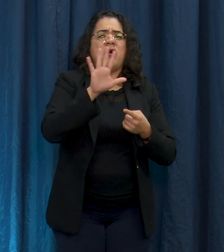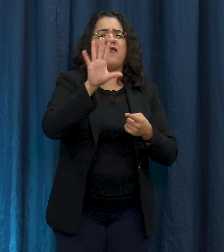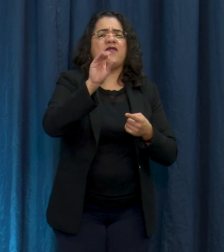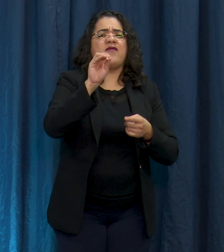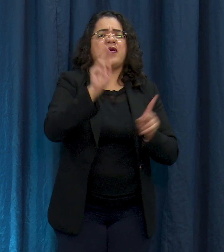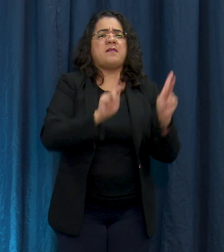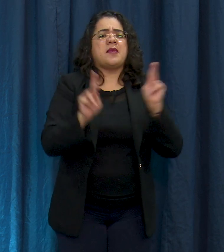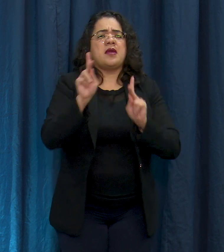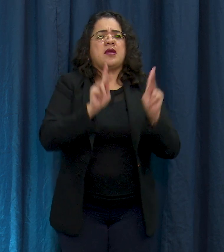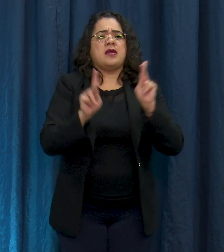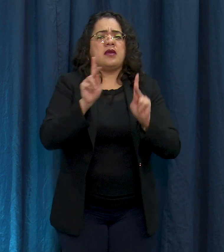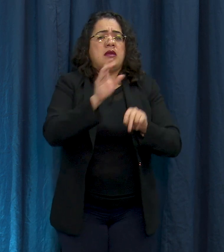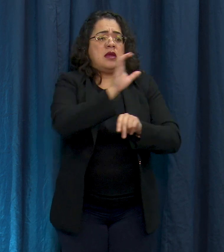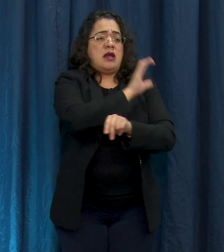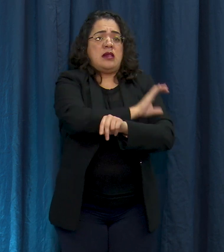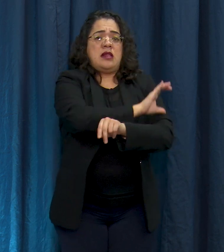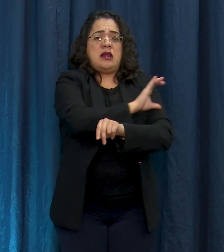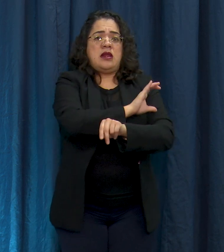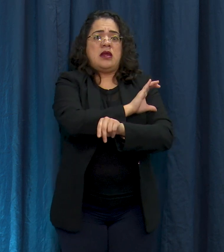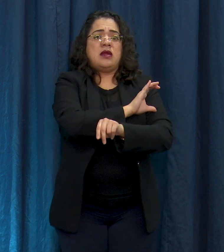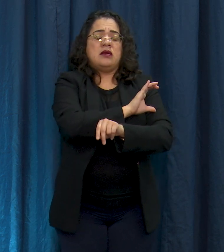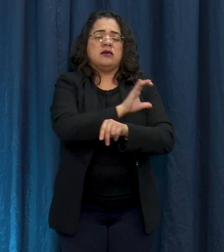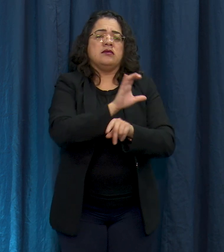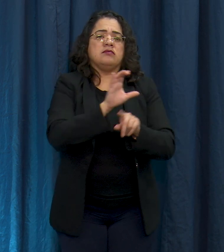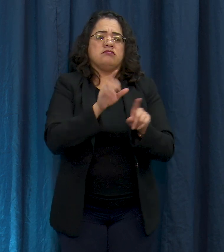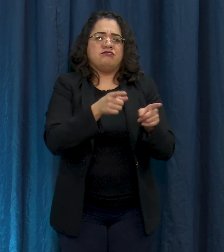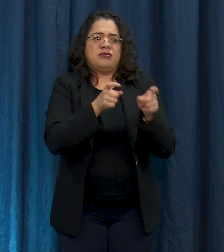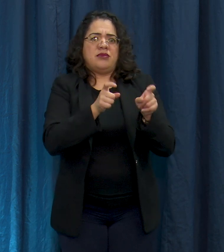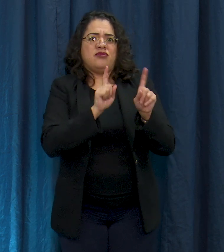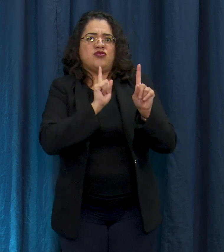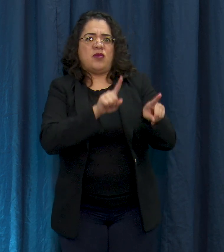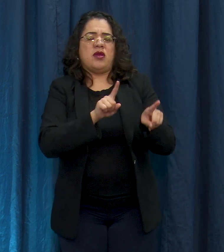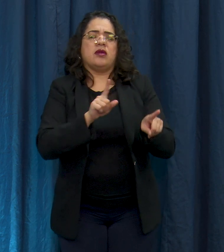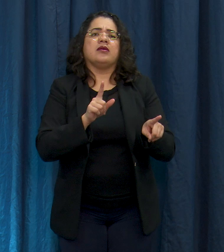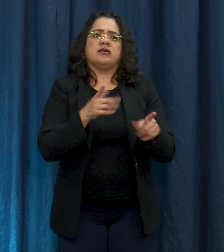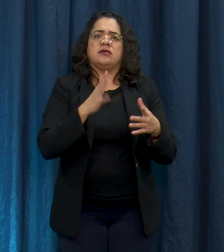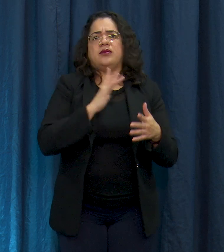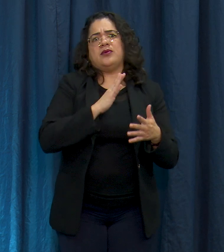clínica de val AC on rápida es probable que no fresca Mo's información sobre la